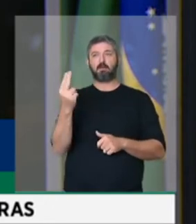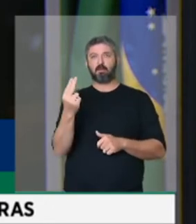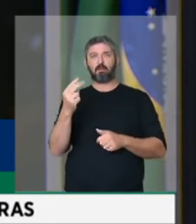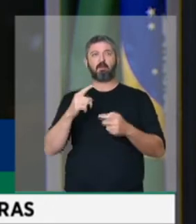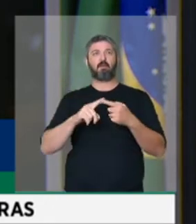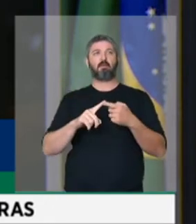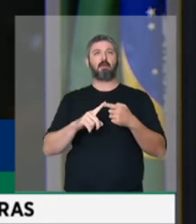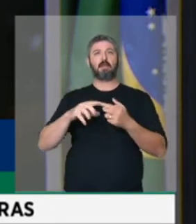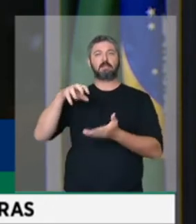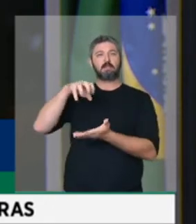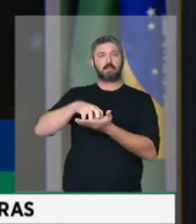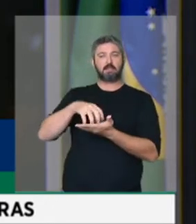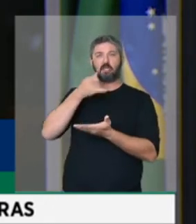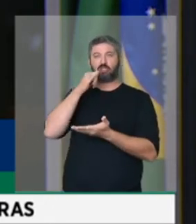DA COMPANHIA, MAS PODE TER A POSSIBILIDADE DE VETAR